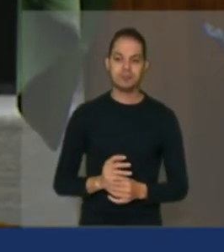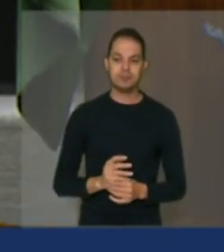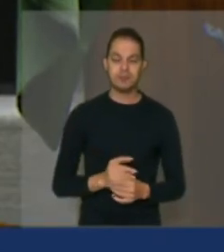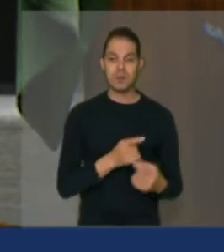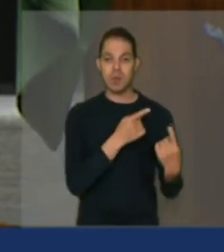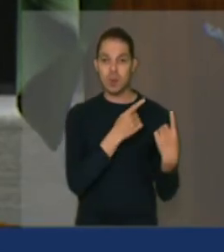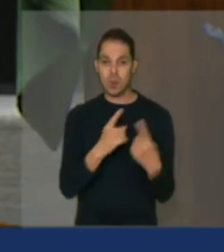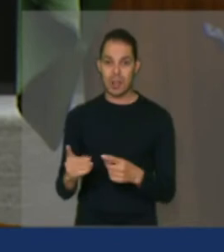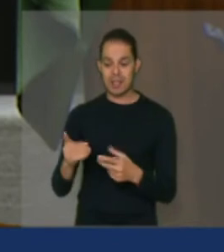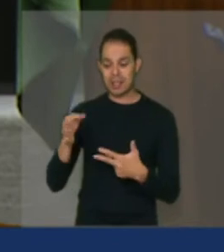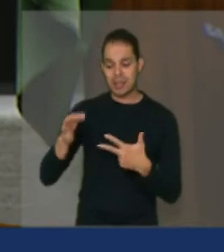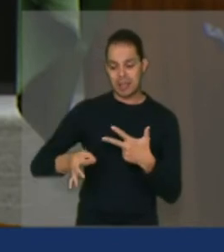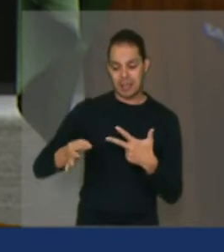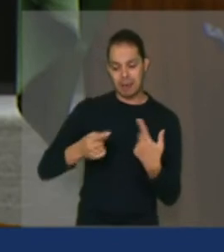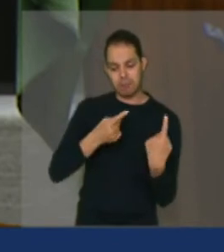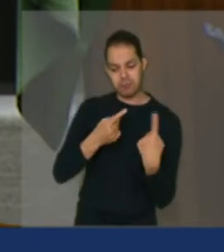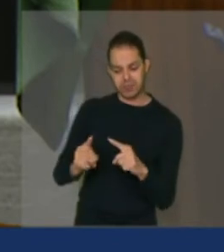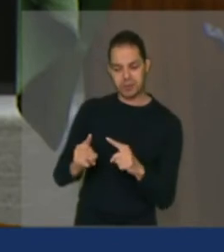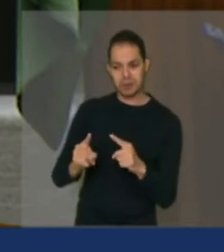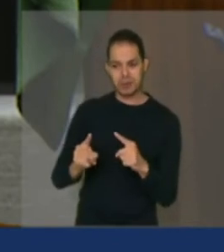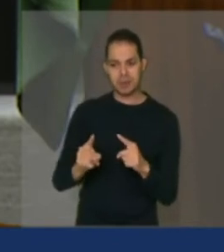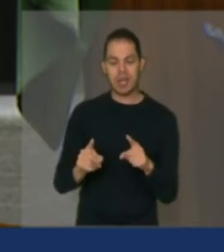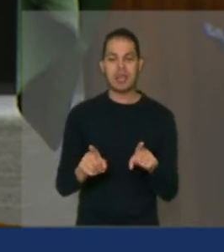O ATAQUE AO JUDICIÁRIO, O DESMONTE DO ESTADO PORQUE ACABA QUE ELE VIROU O PRESIDENTE VIROU UM ANIMADOR